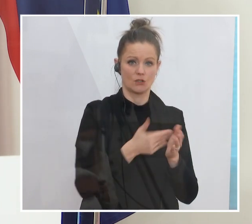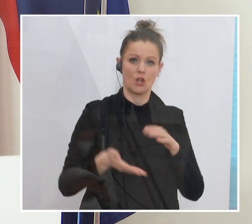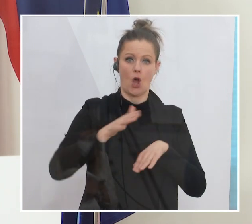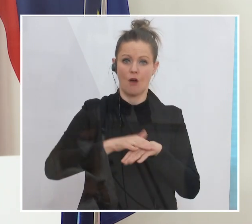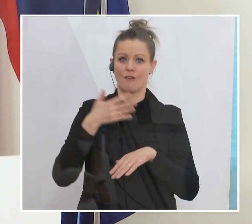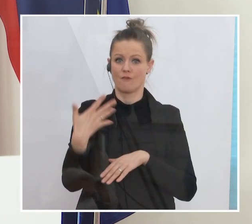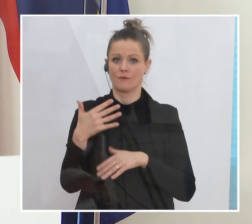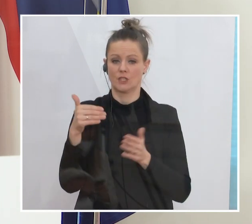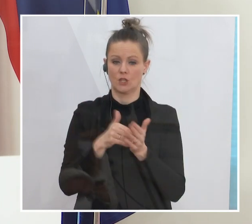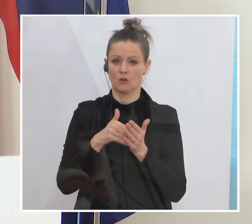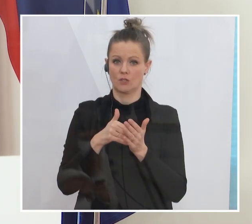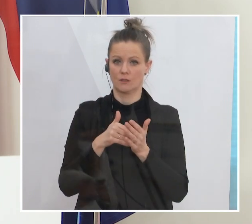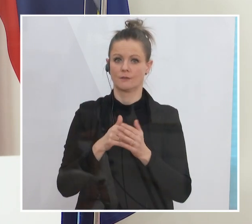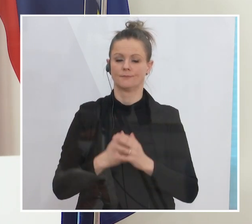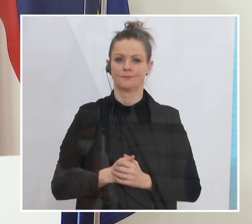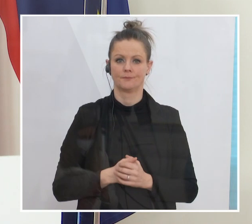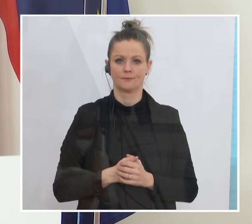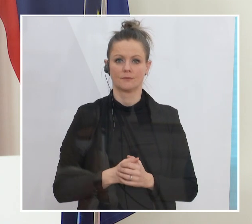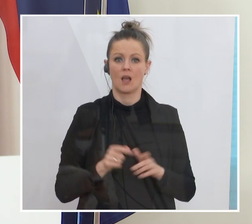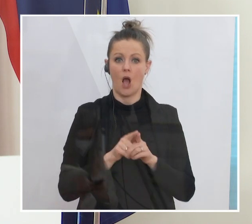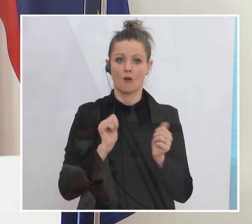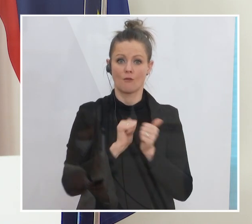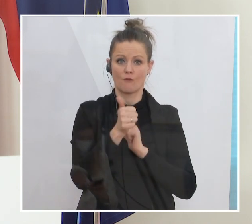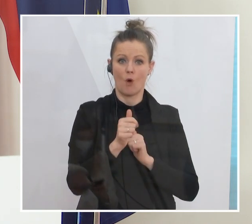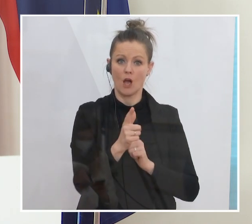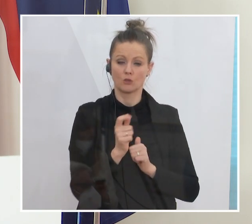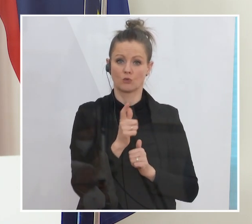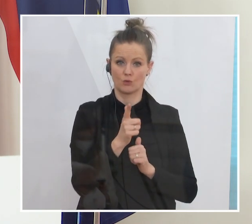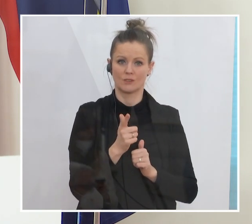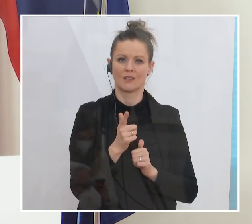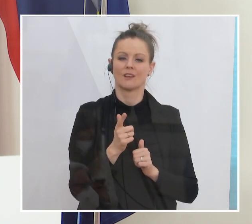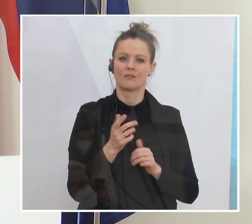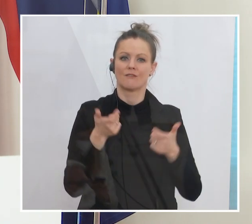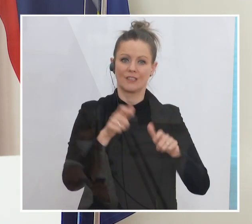€ aufgestockt. Hinzu kommt noch der Vorschuss auf den Fixkostenzuschuss II. Das heißt insgesamt